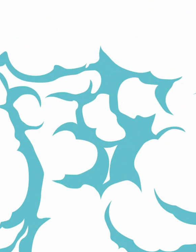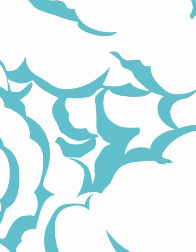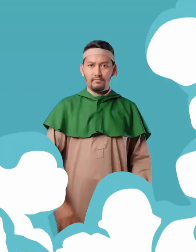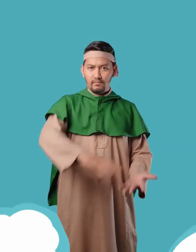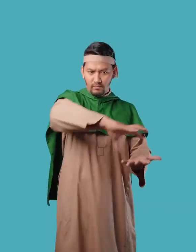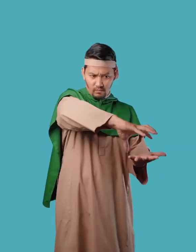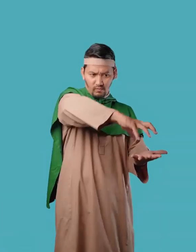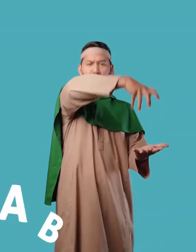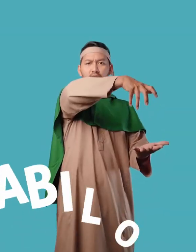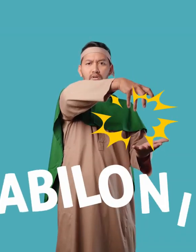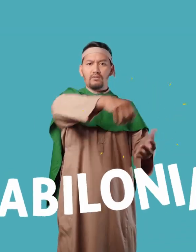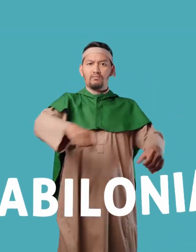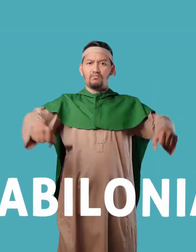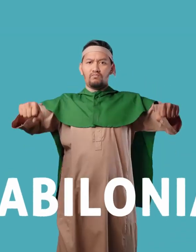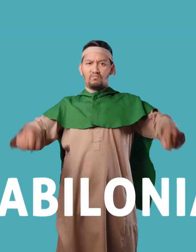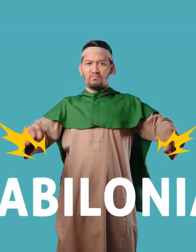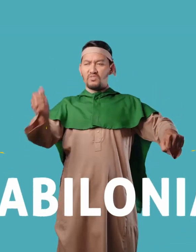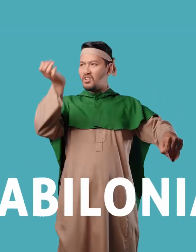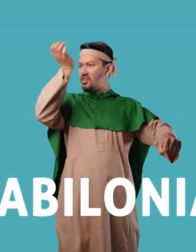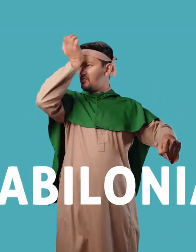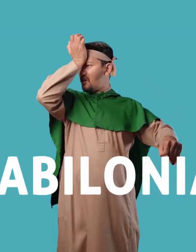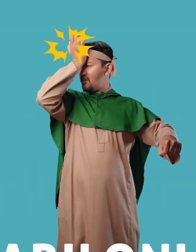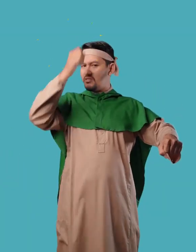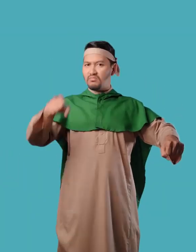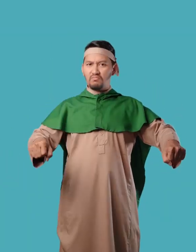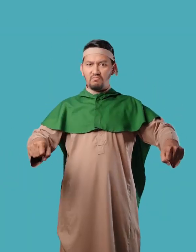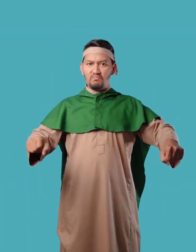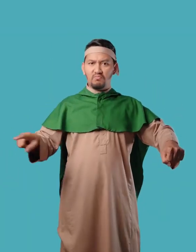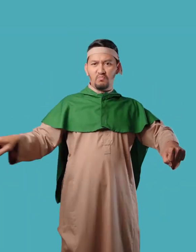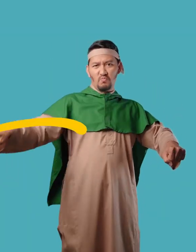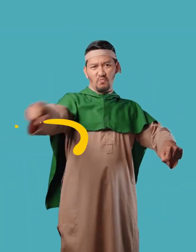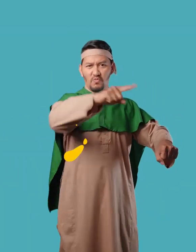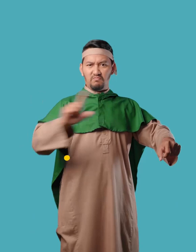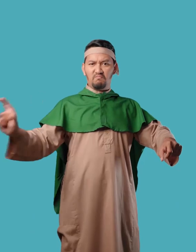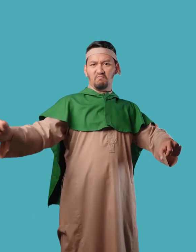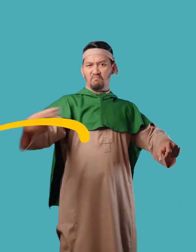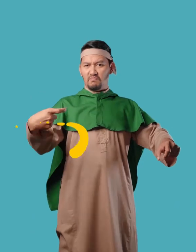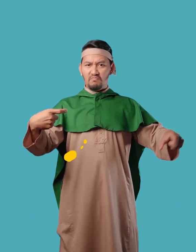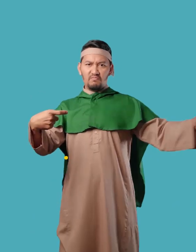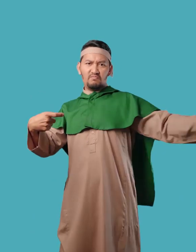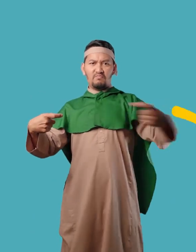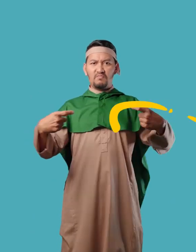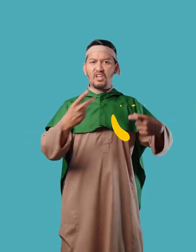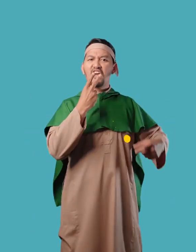Saat itu di suatu negeri yang disebut BABILONIA ada seorang raja bernama Namrud